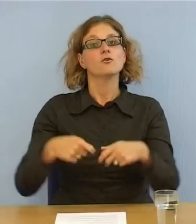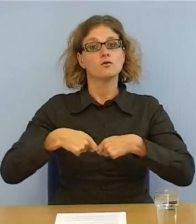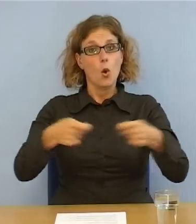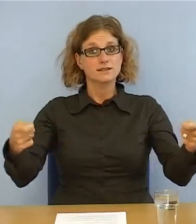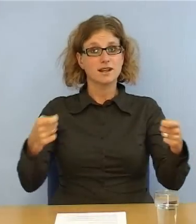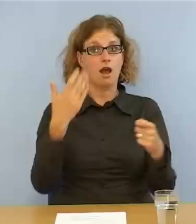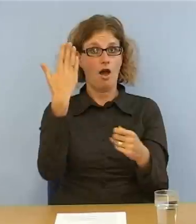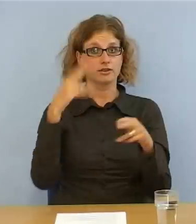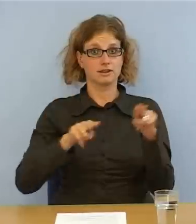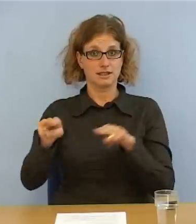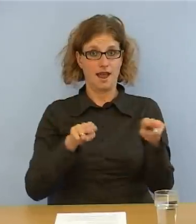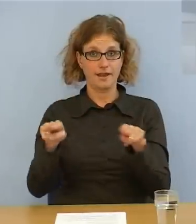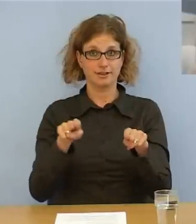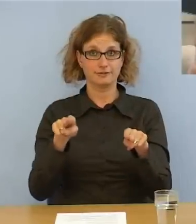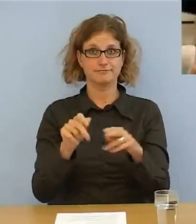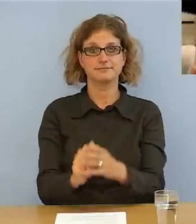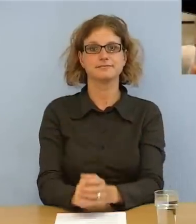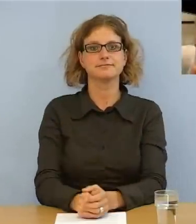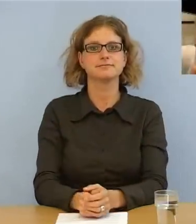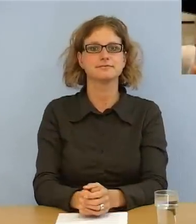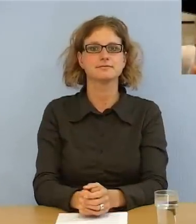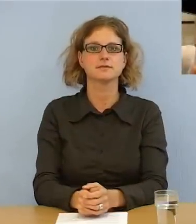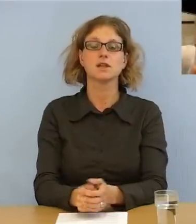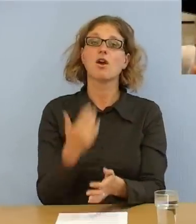Voorstelling van Handtheater